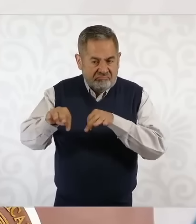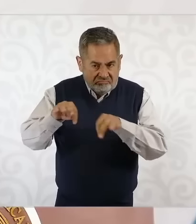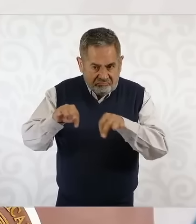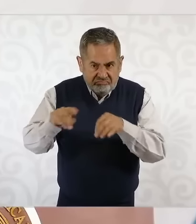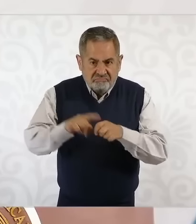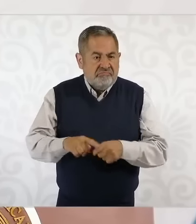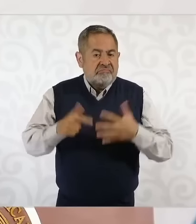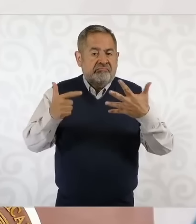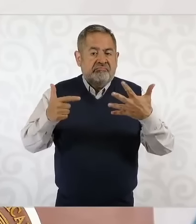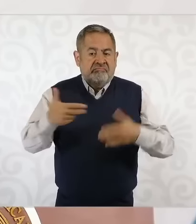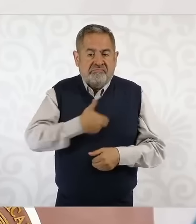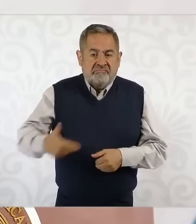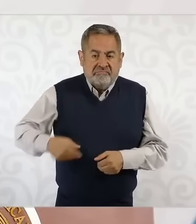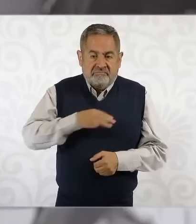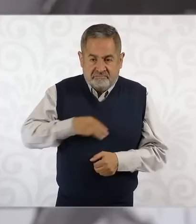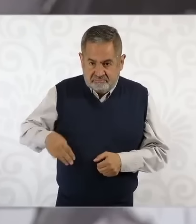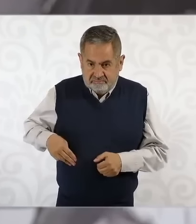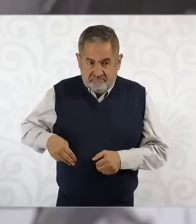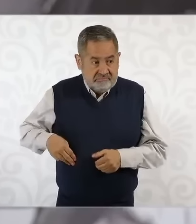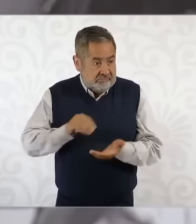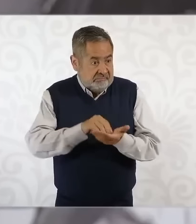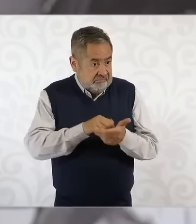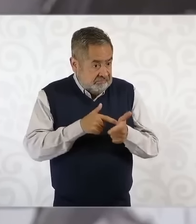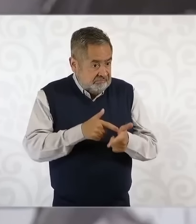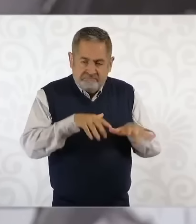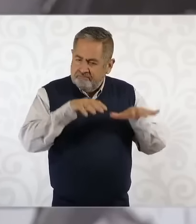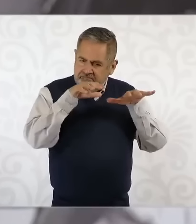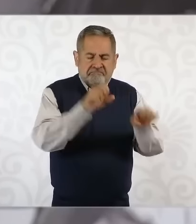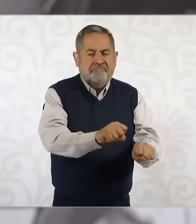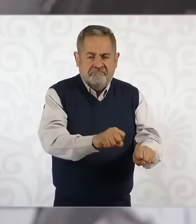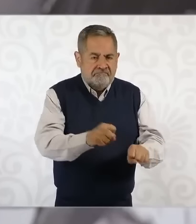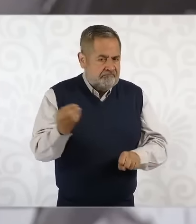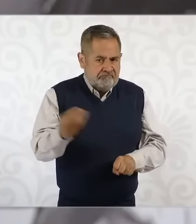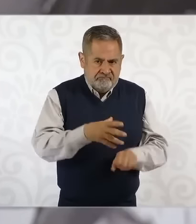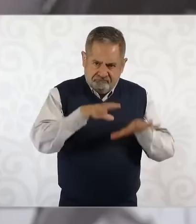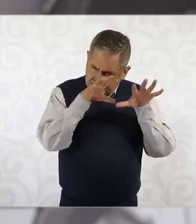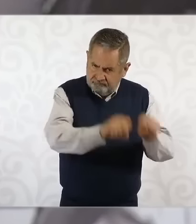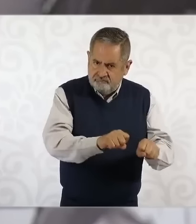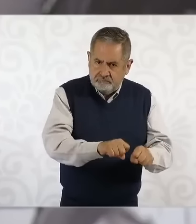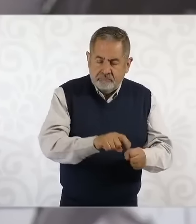presidentes municipales en funciones. Estas acciones forman parte de la política de combate